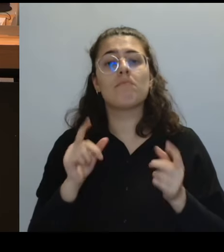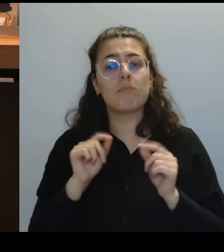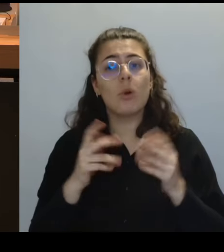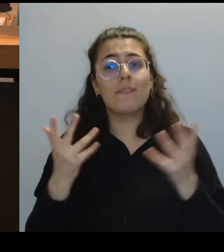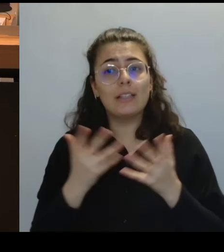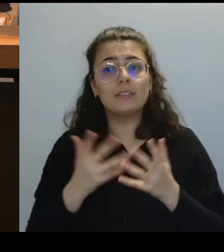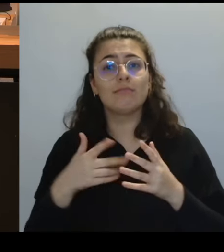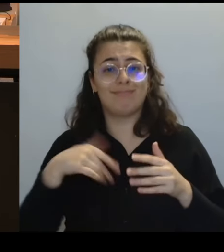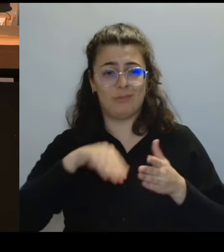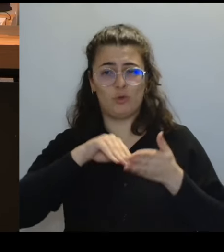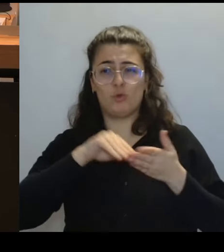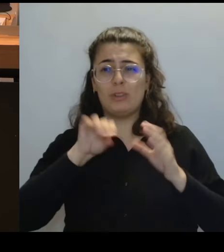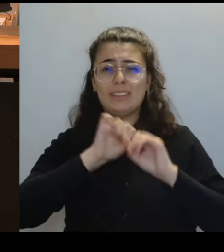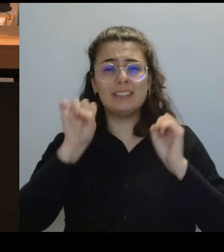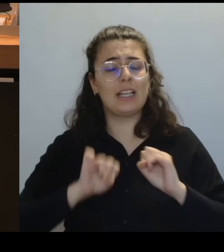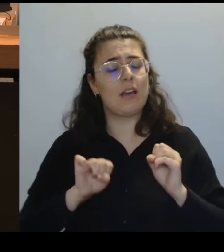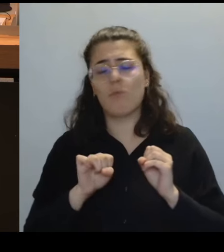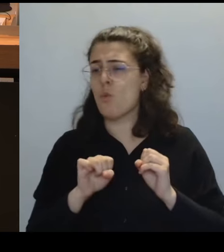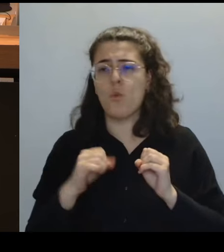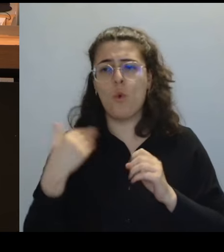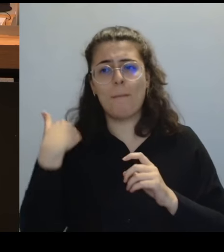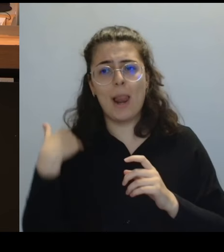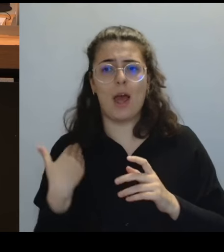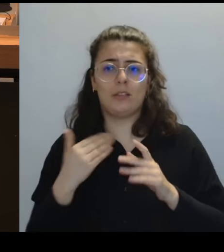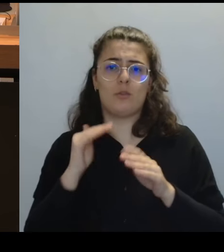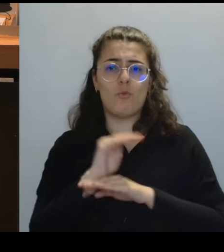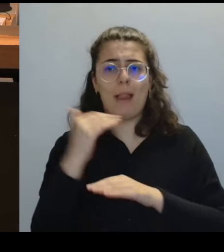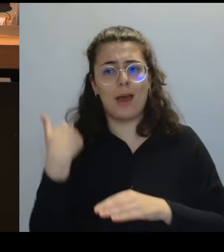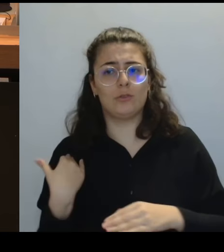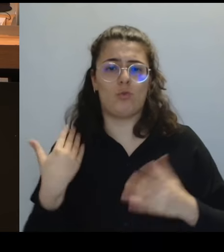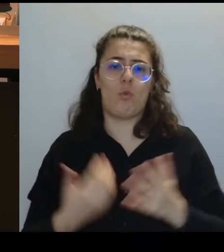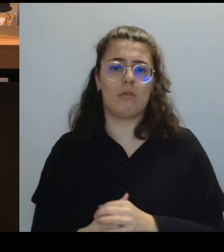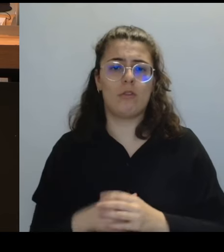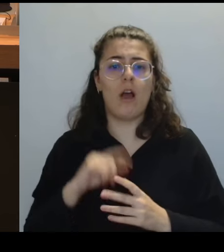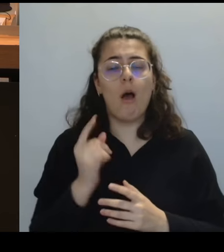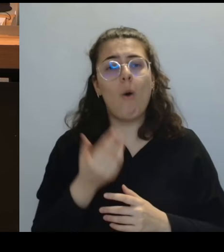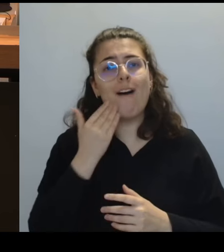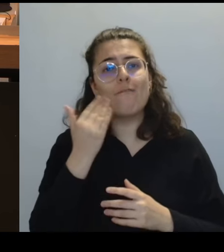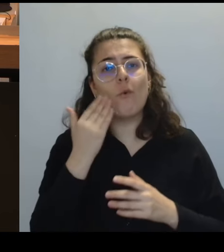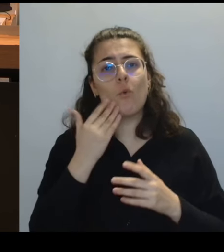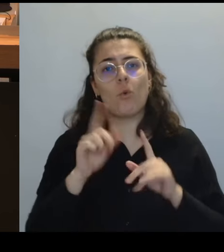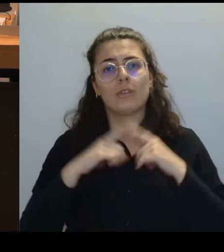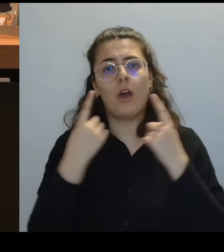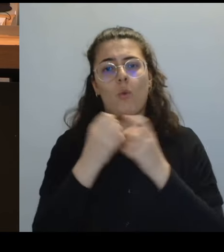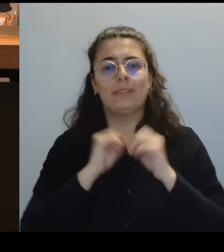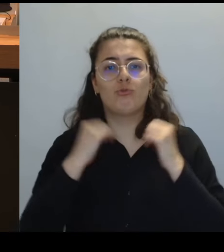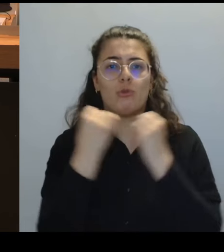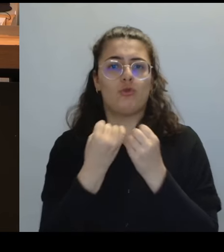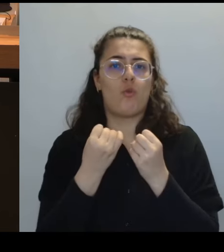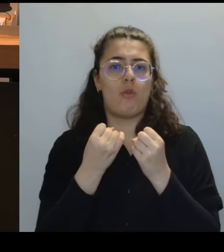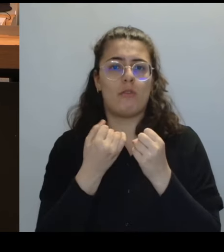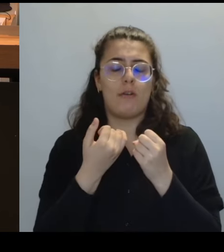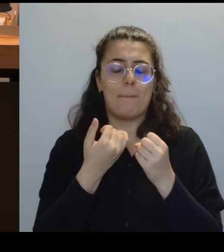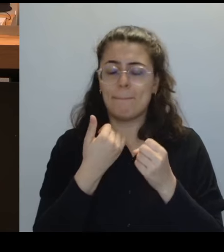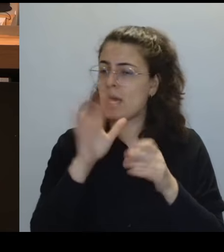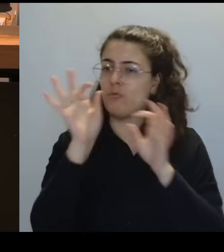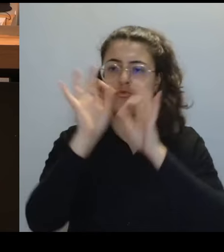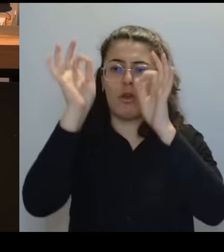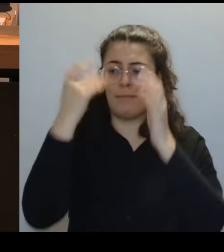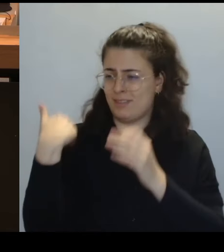Es würde eine Überlastung unserer Wohnungssituation bedeuten. Das haben wir gerade gehört, dass wir keine Wohnungen, Wohnraum haben.